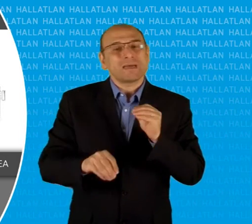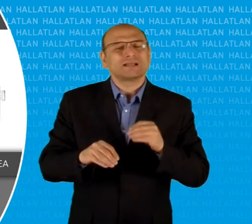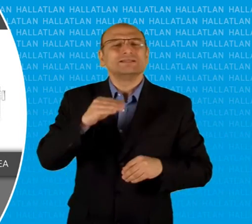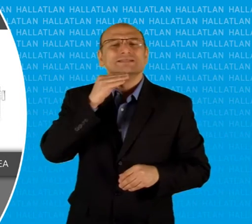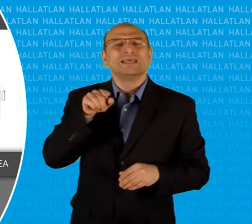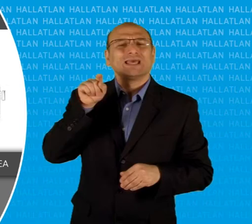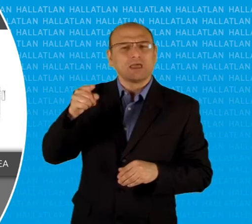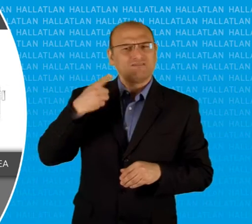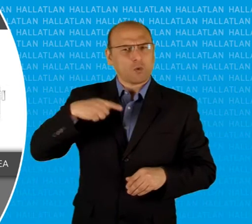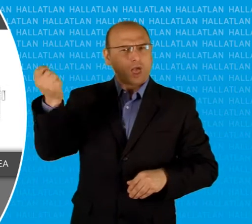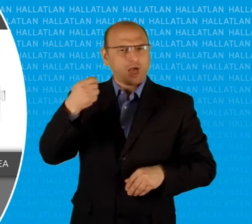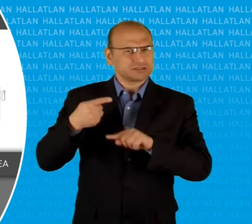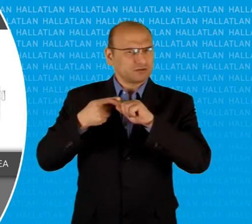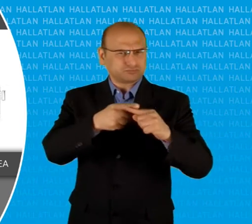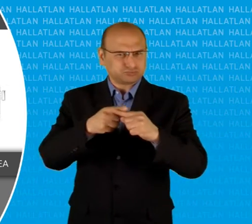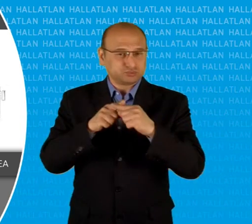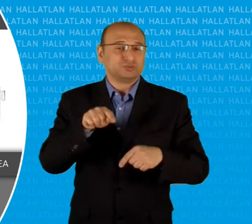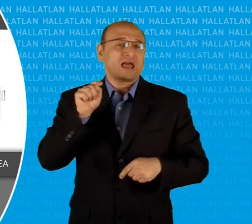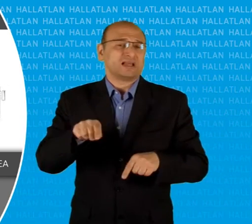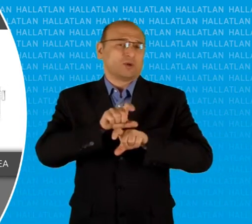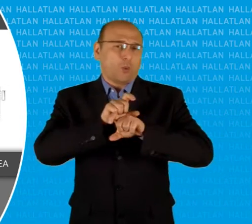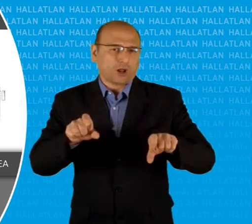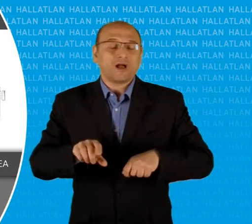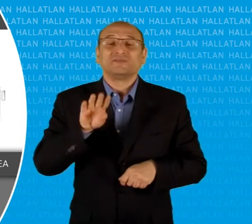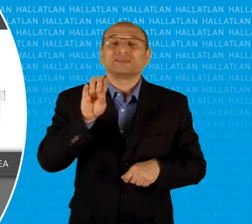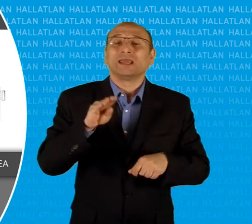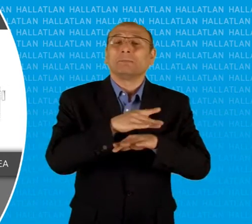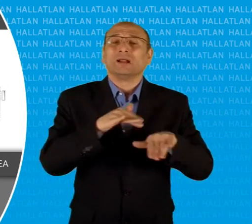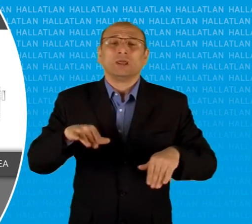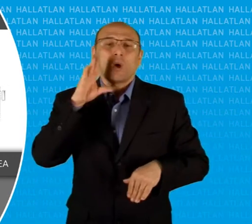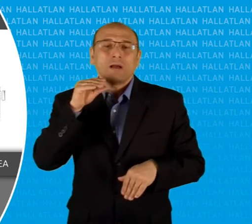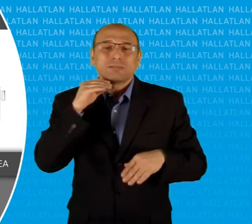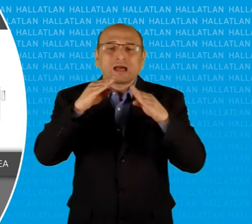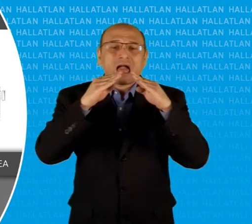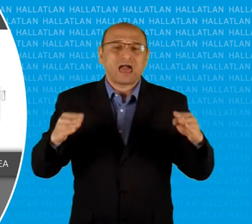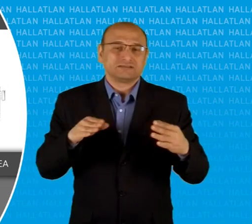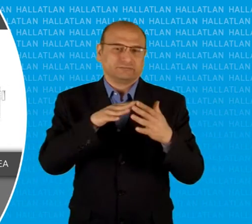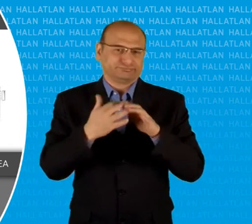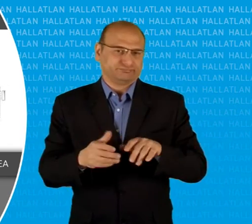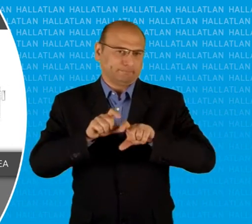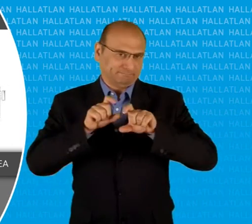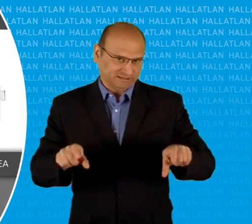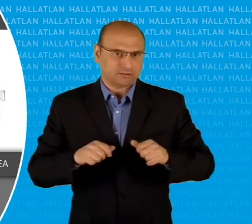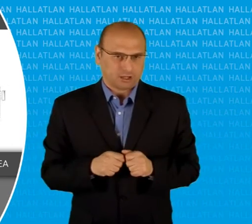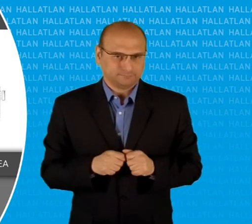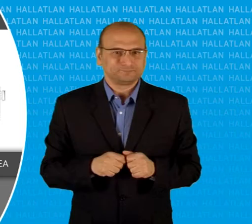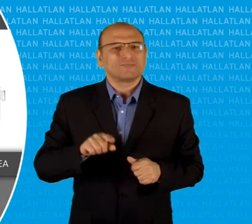mivel csak a szíriai harcoknak köszönhetően négymillió ember maradt fedél nélkül.